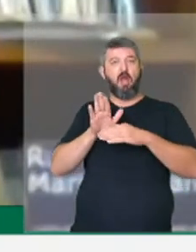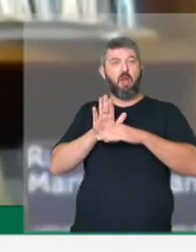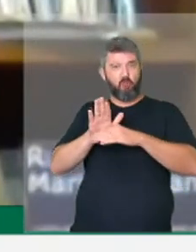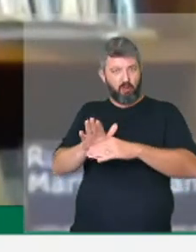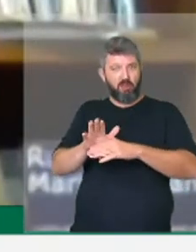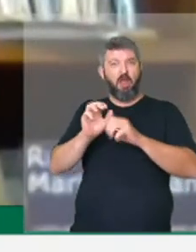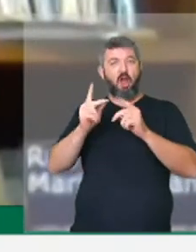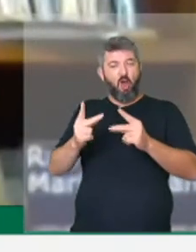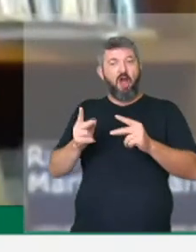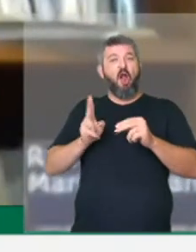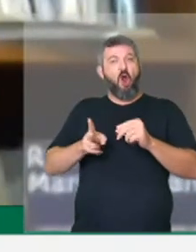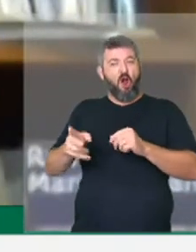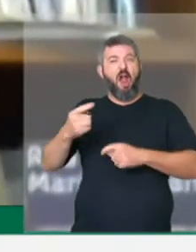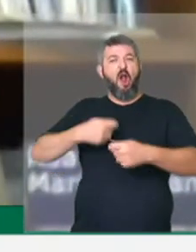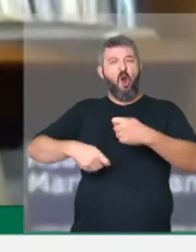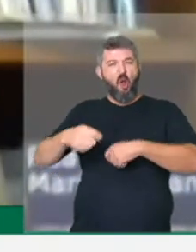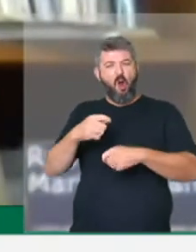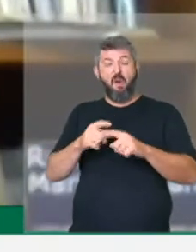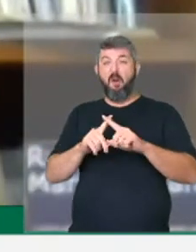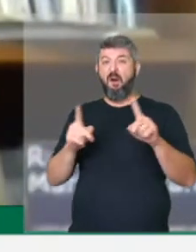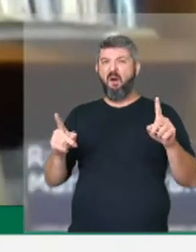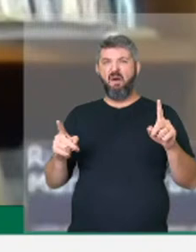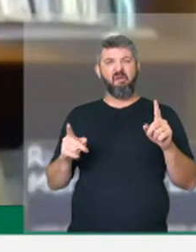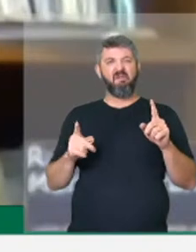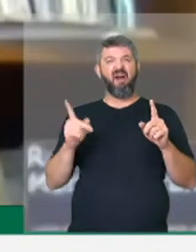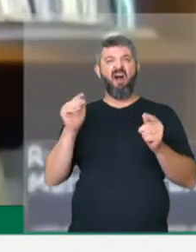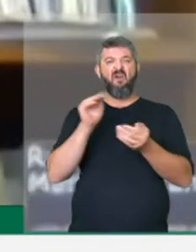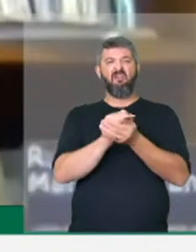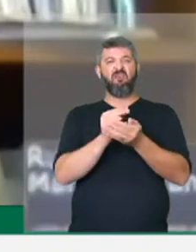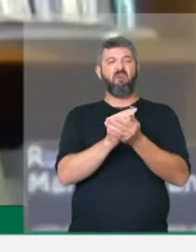QUE É A EXTINÇÃO DOS FUNDOS DO NORDESTE DA AMAZÔNIA